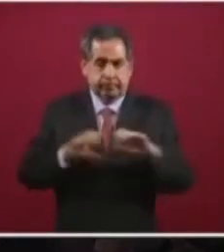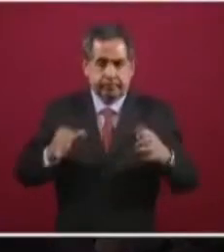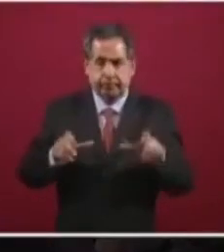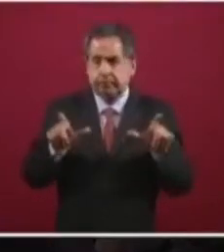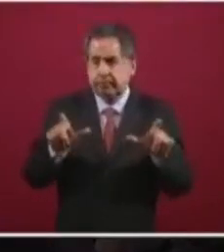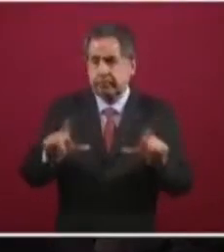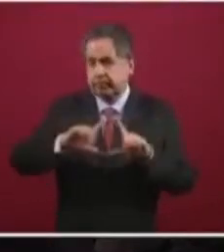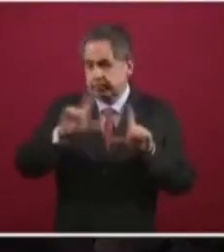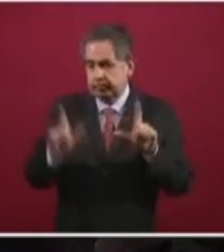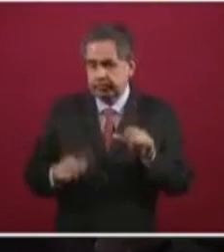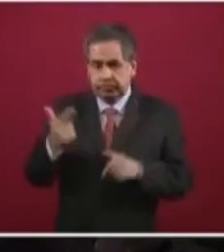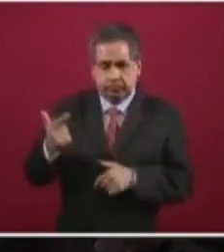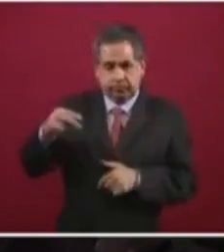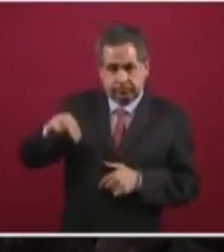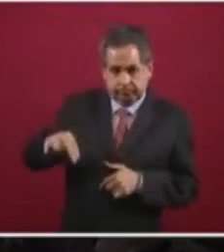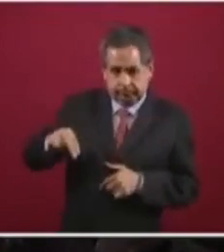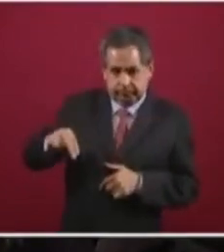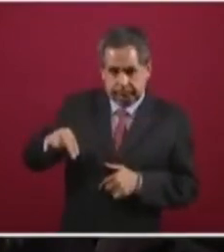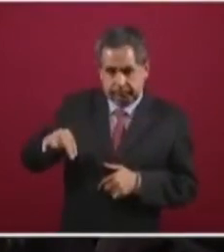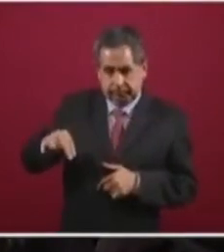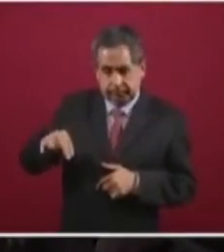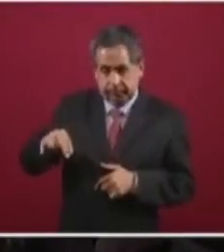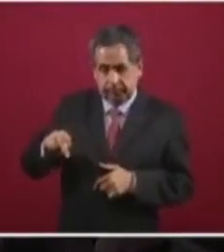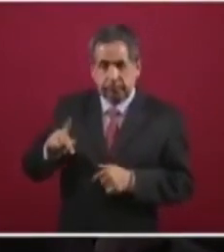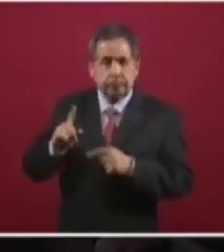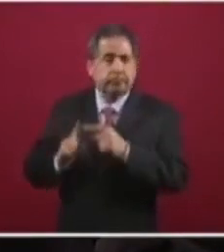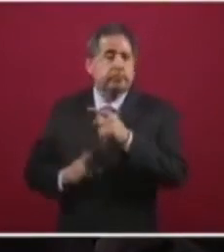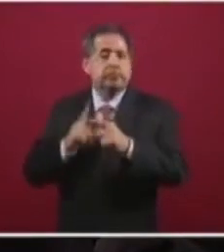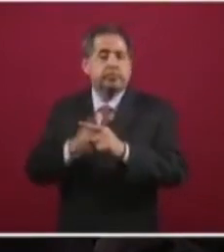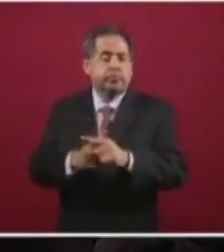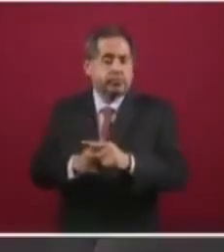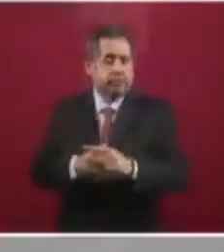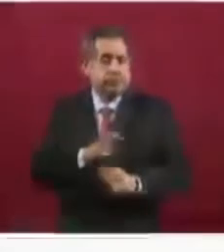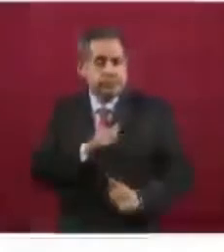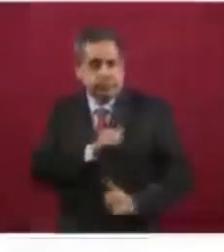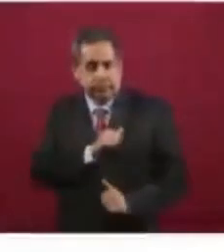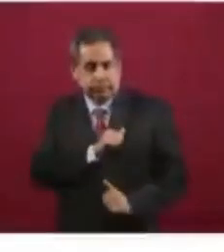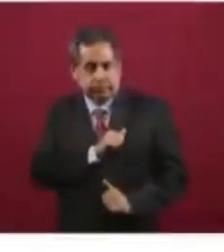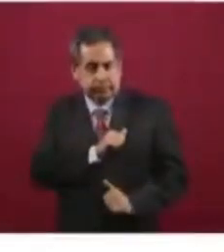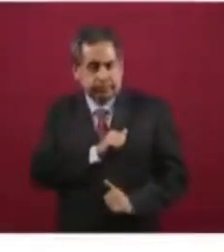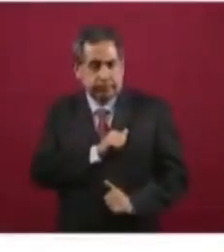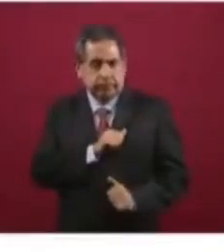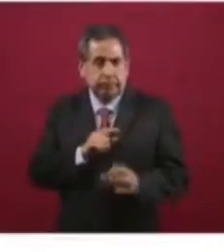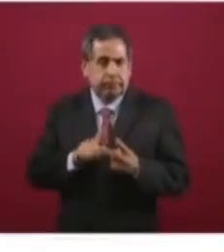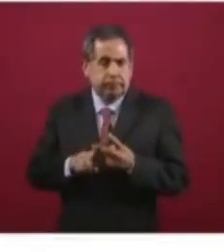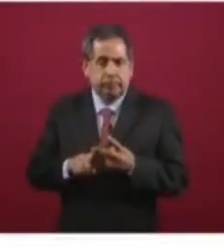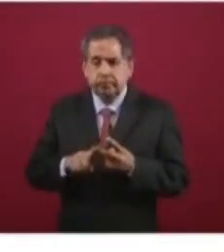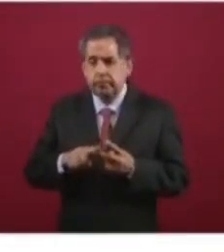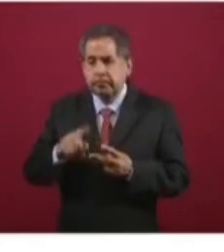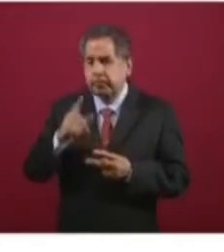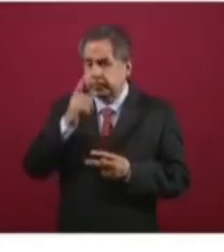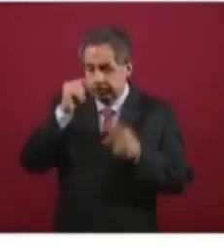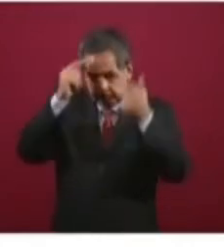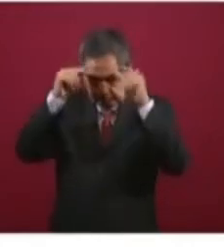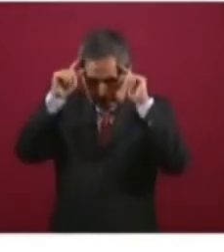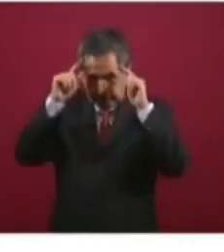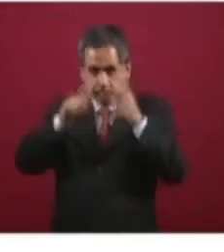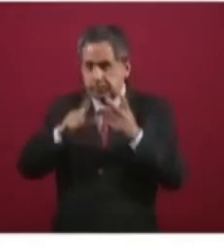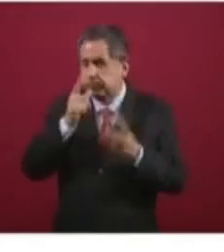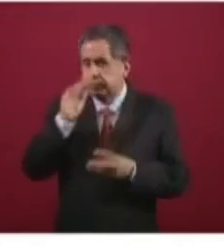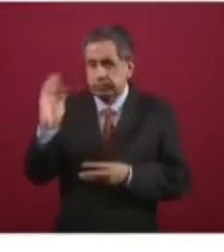Nacional, le sumamos el despliegue permanente de Sedena, Semar y Policía Federal para hacer